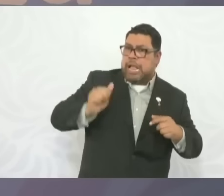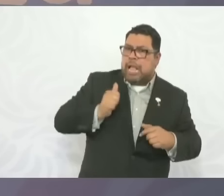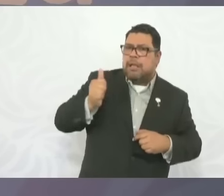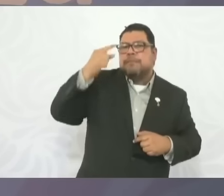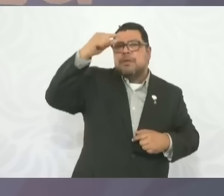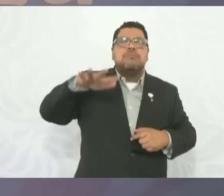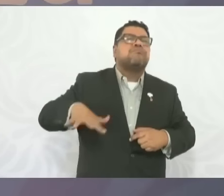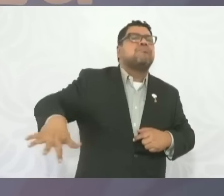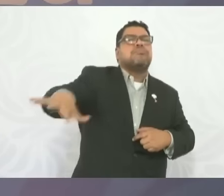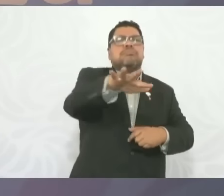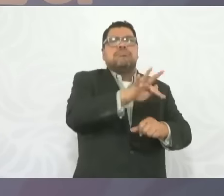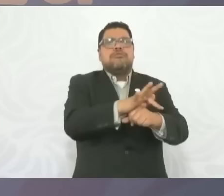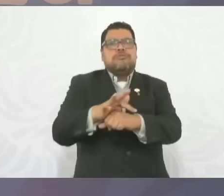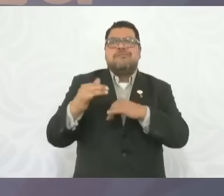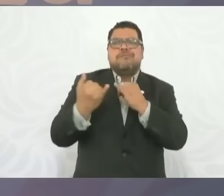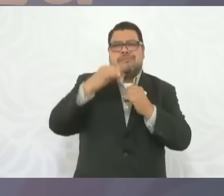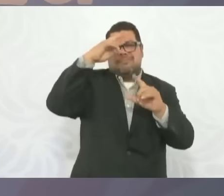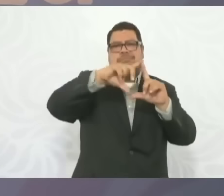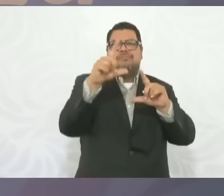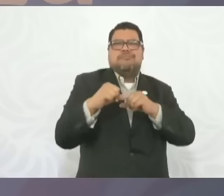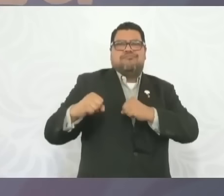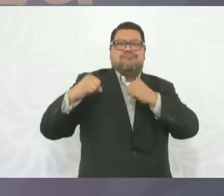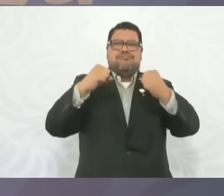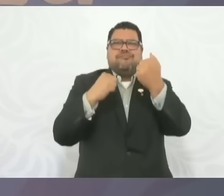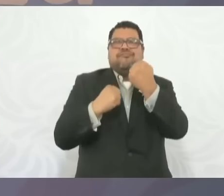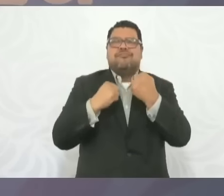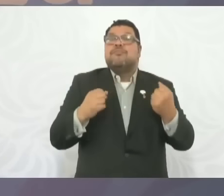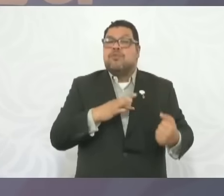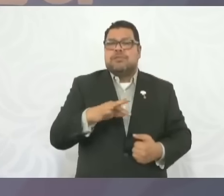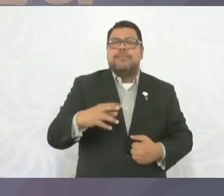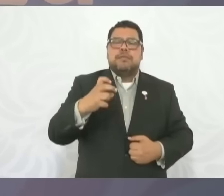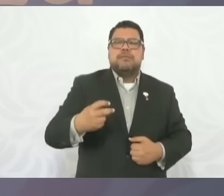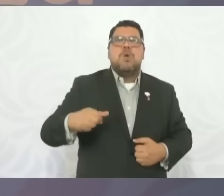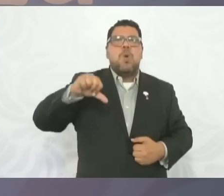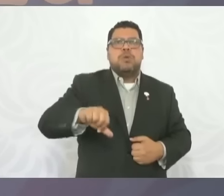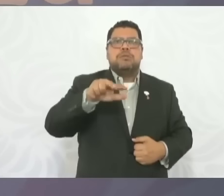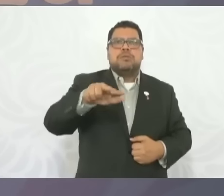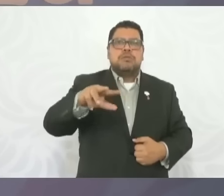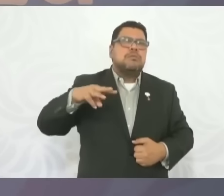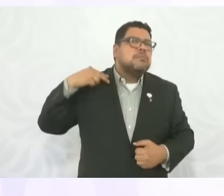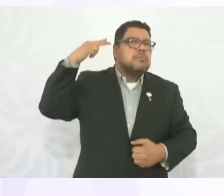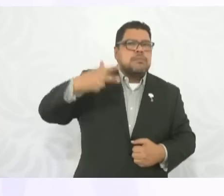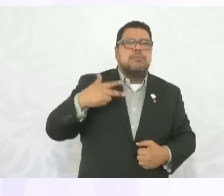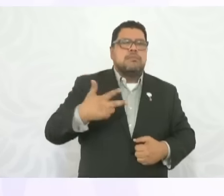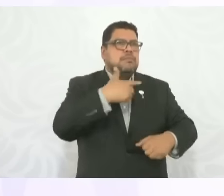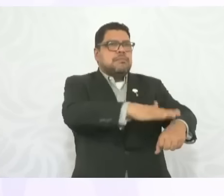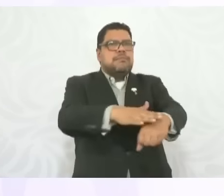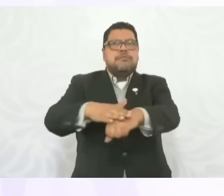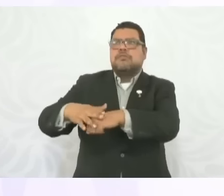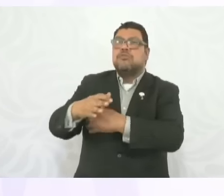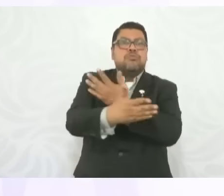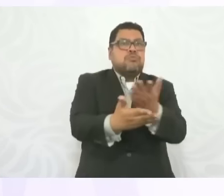la fortaleza de la nación. Aprovecho el día de hoy 18 de marzo para reconocer a todas y todos